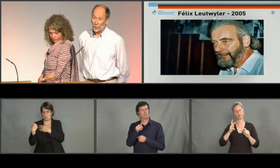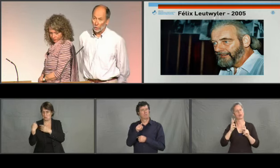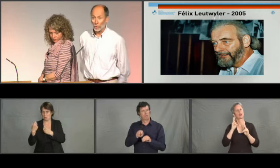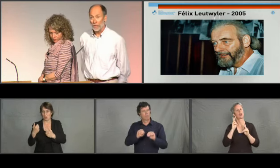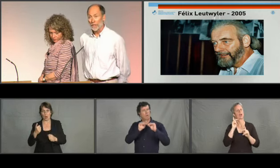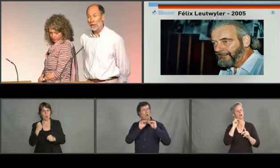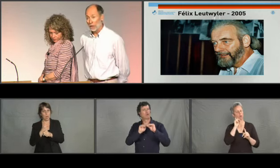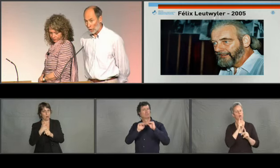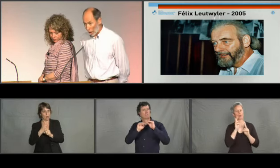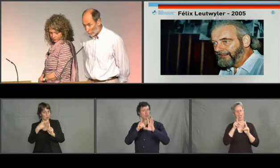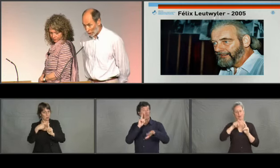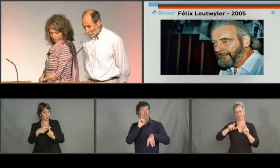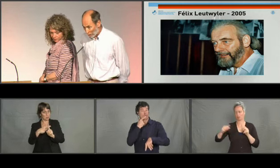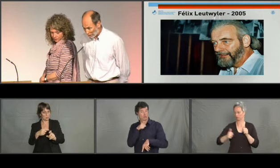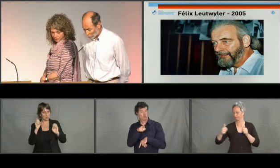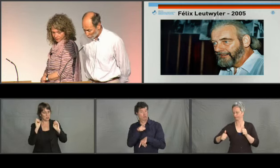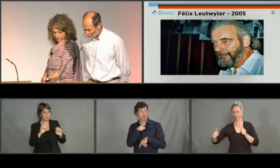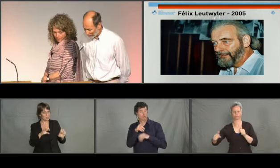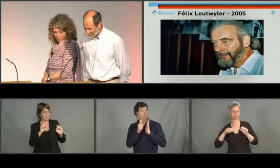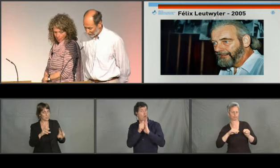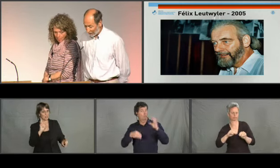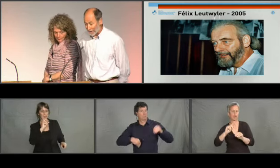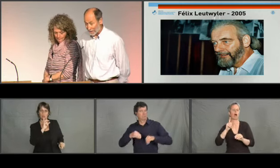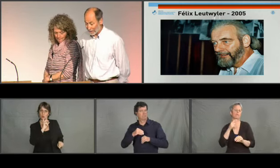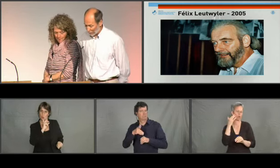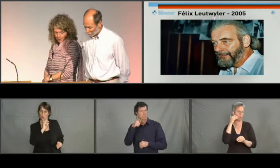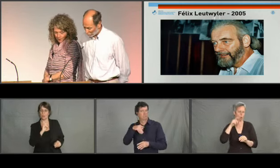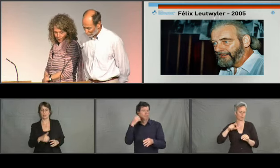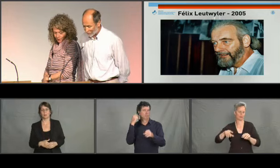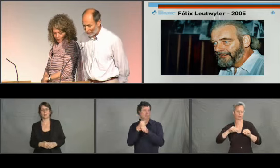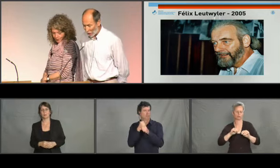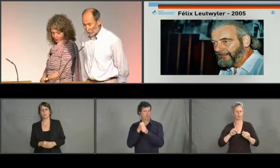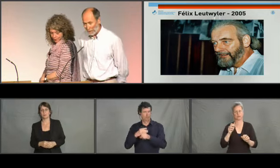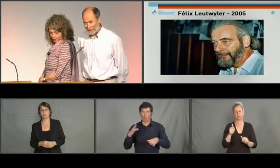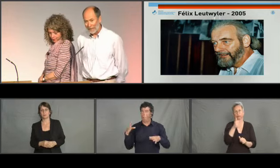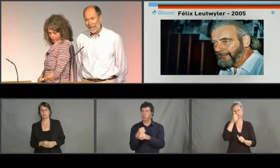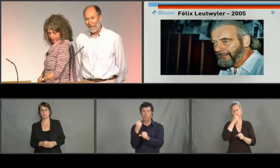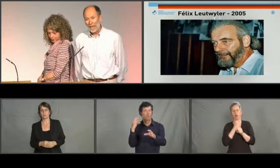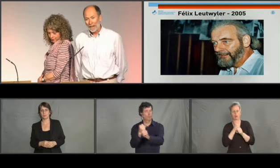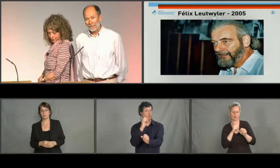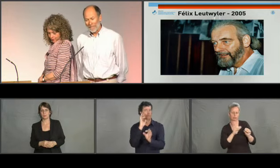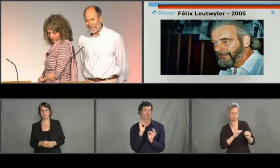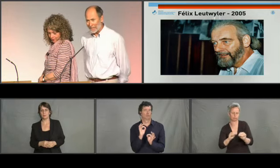Gehörlose aber auch Hörende, leisten hervorragende Arbeit.